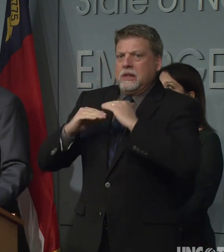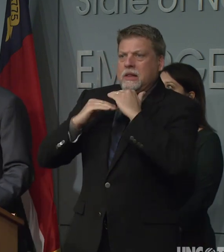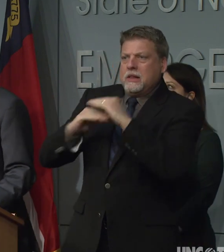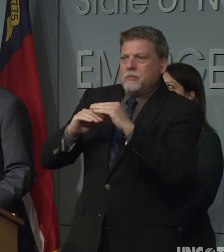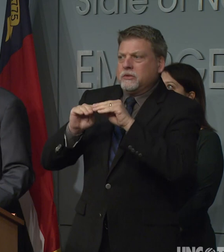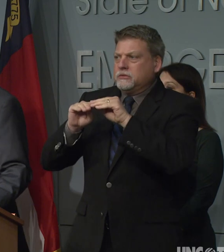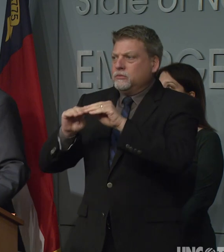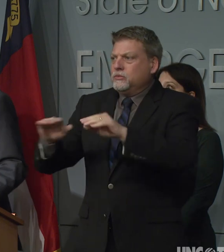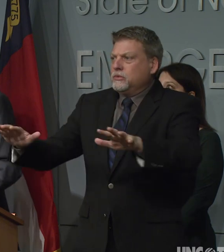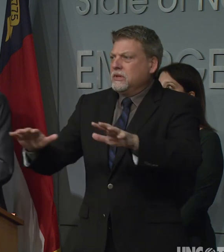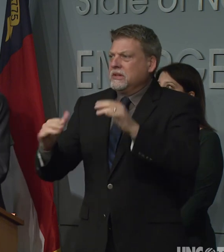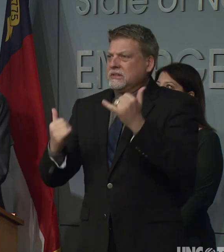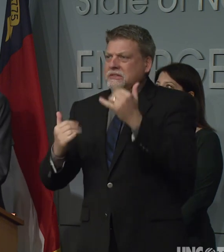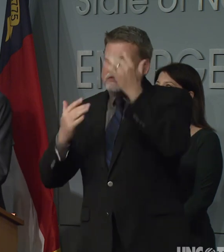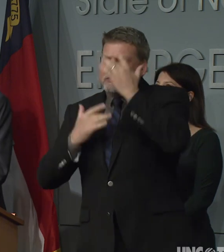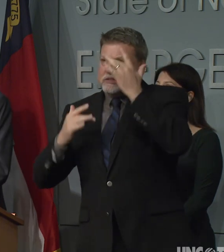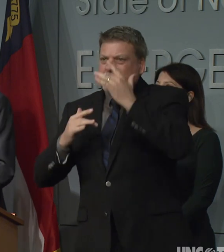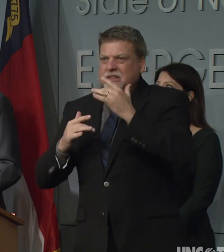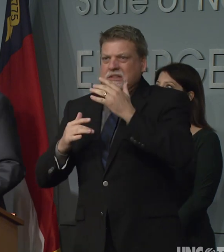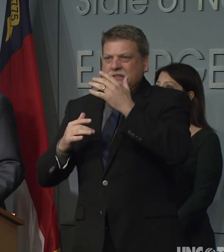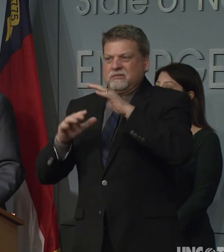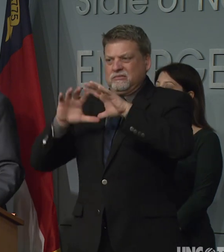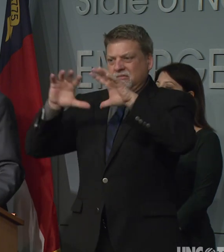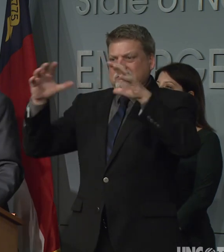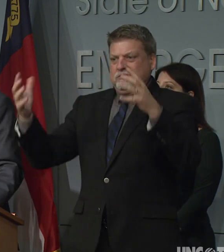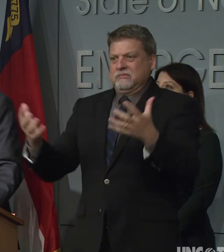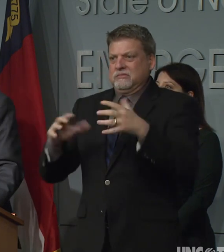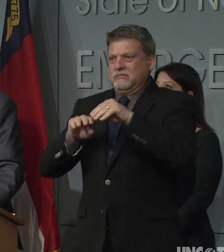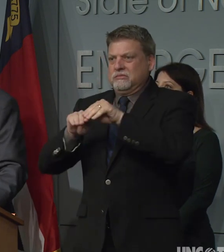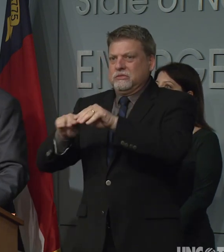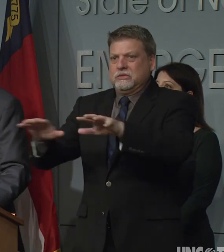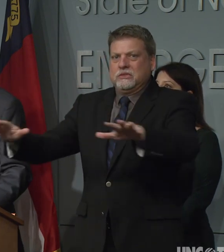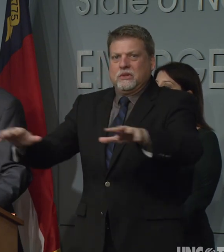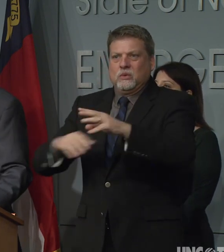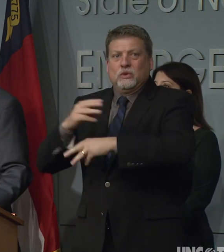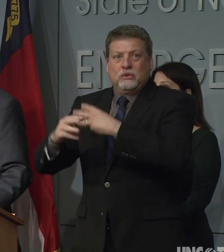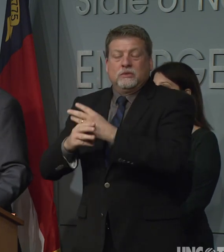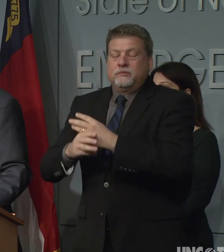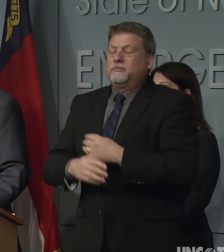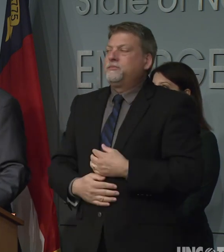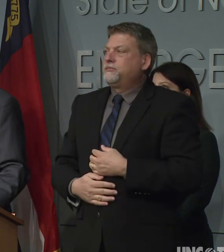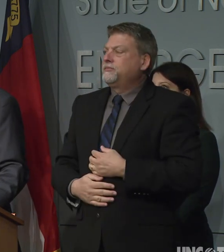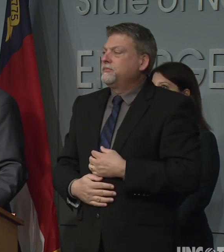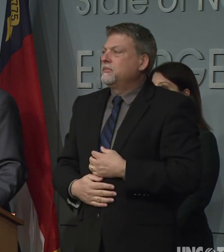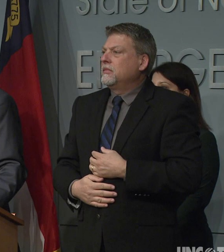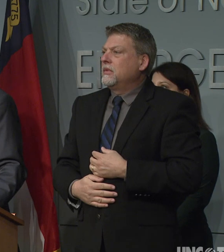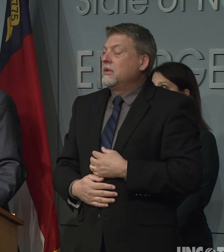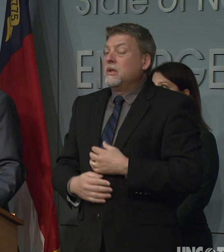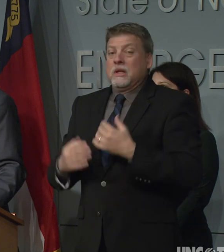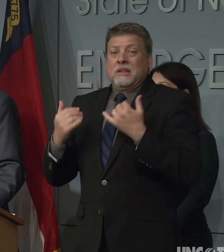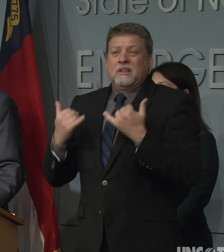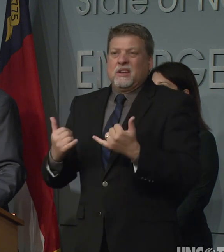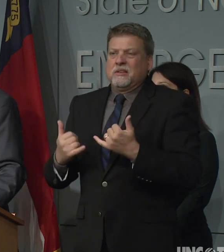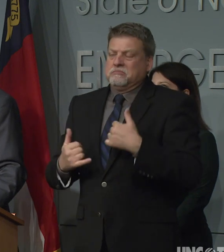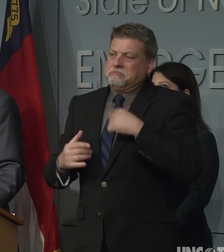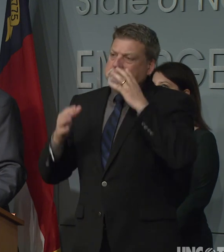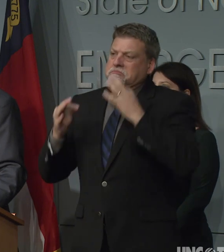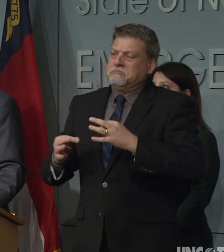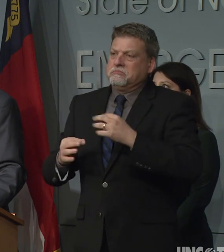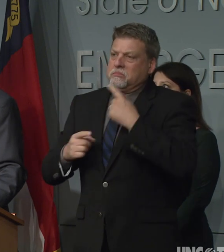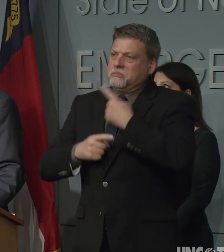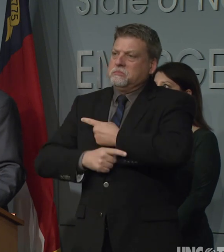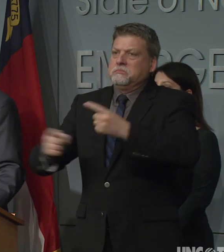pandemia. Ahora han estamos a decirles que hagan aún más cambios. El día de hoy estoy emitiendo una orden ejecutiva